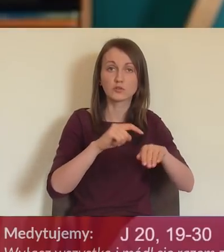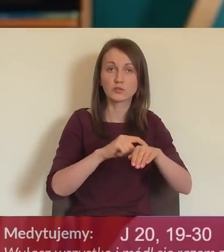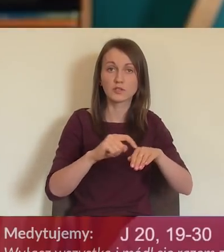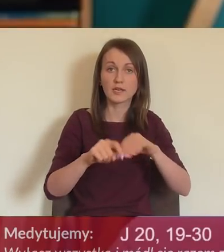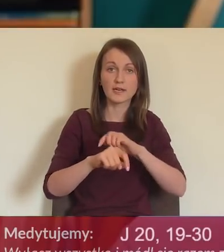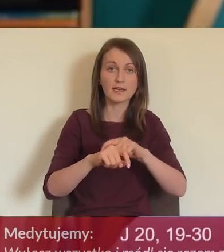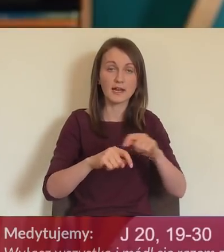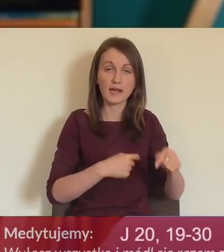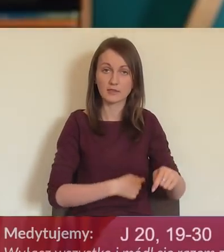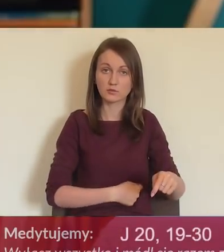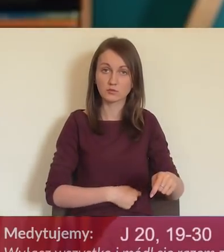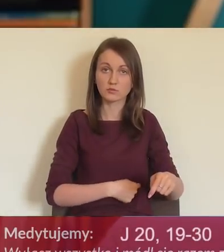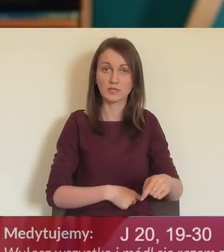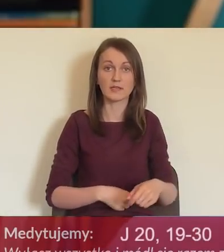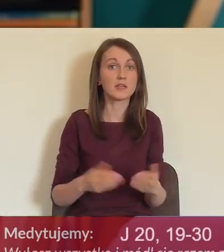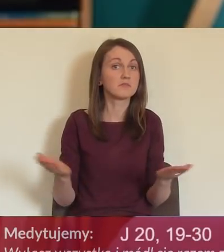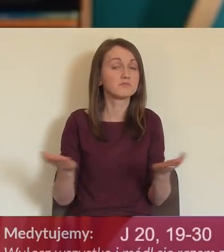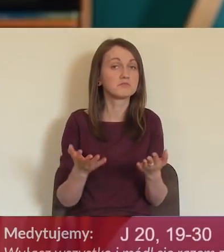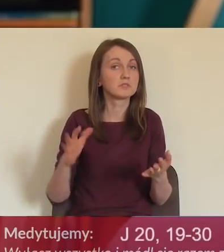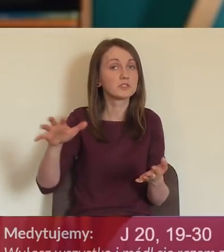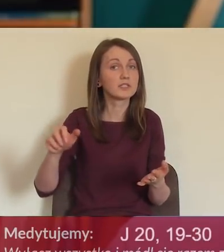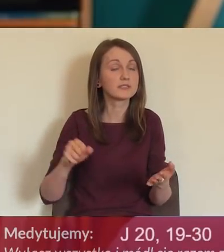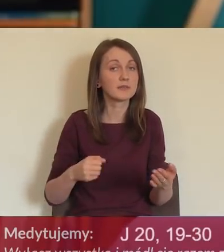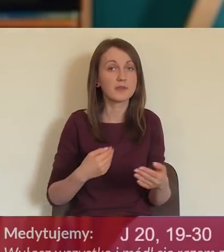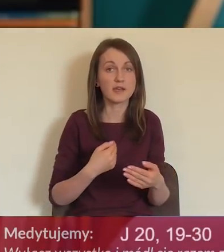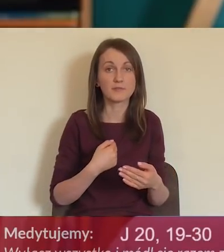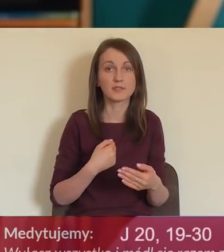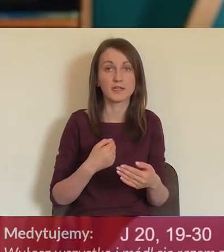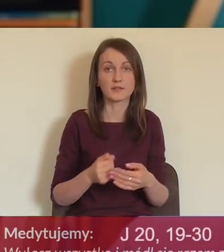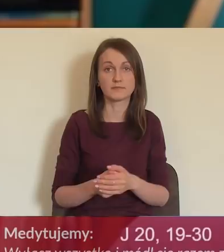a może miejsce, do którego zabiera mnie po tym całym wydarzeniu.